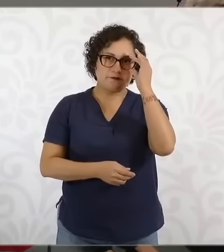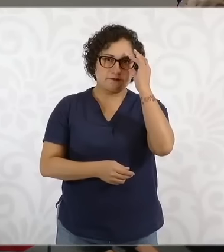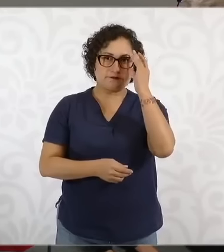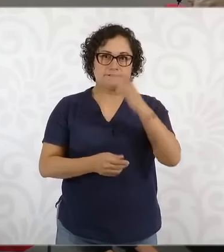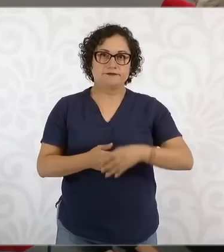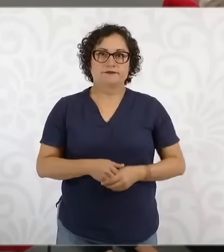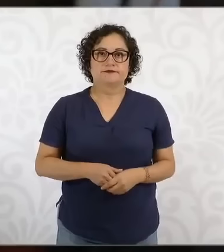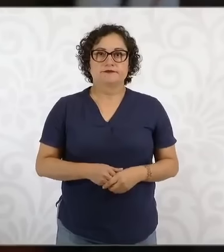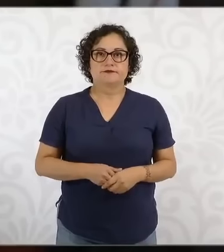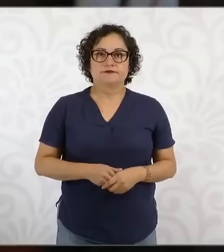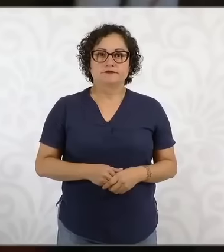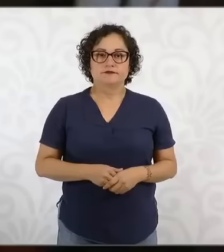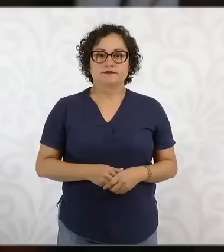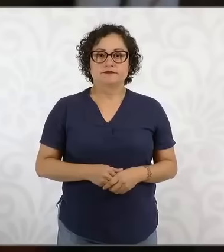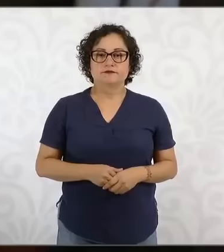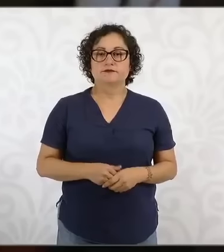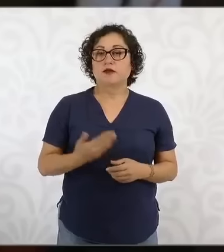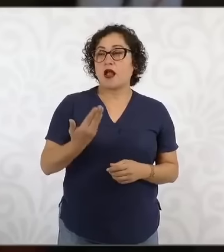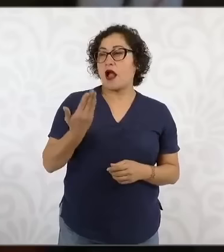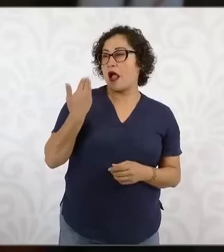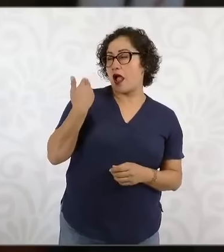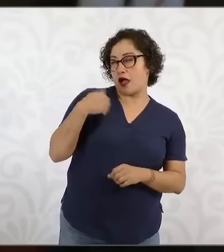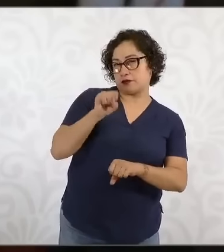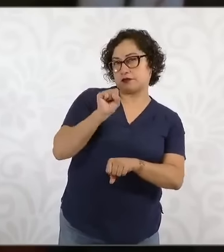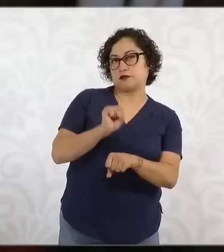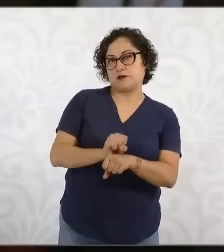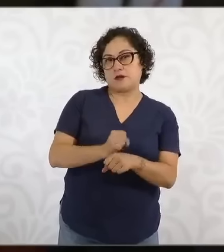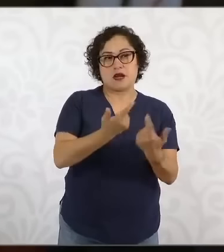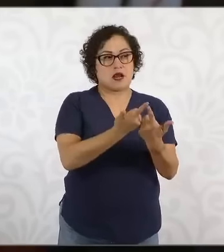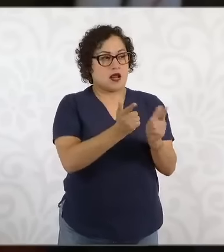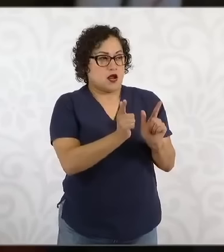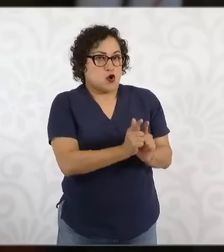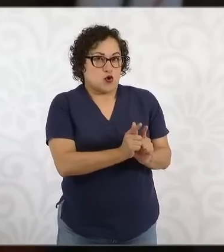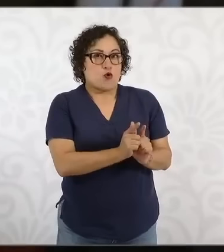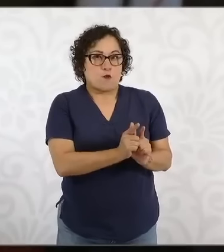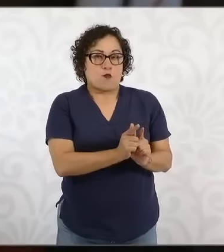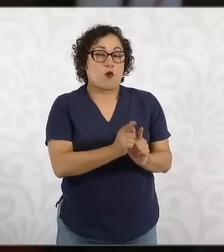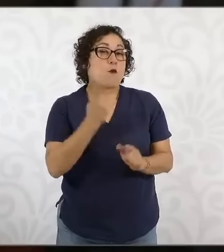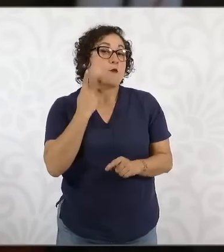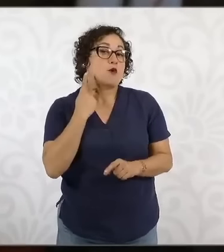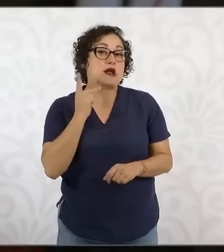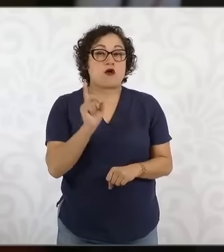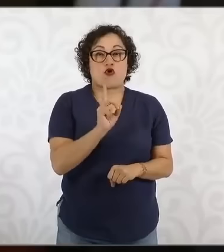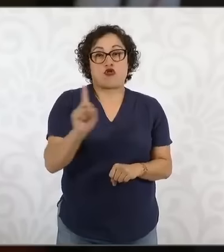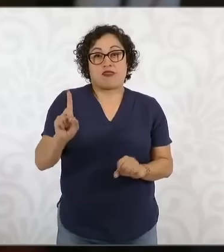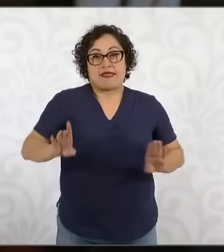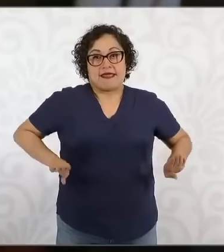en días eh en semanas atrás la derecha y la otra derecha trajeron a México a a